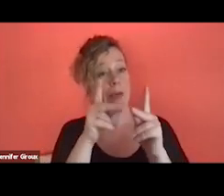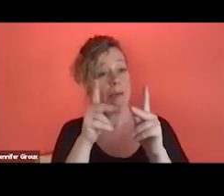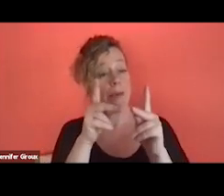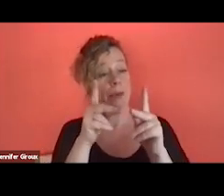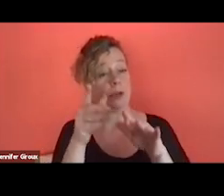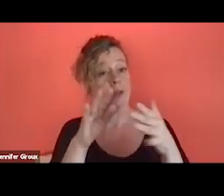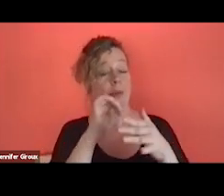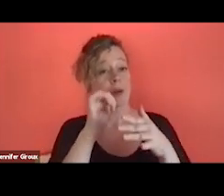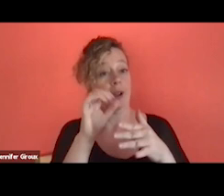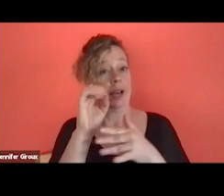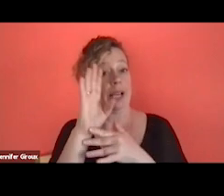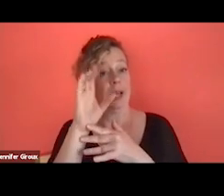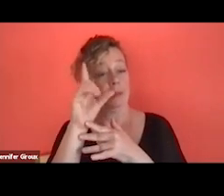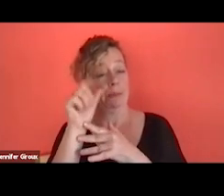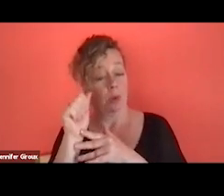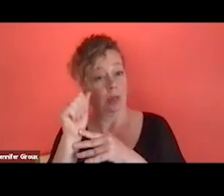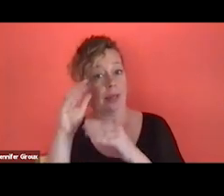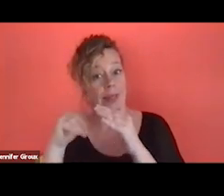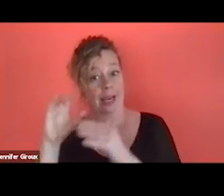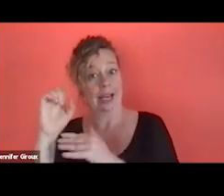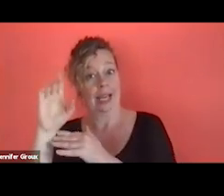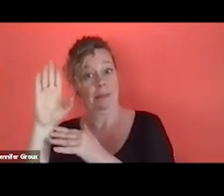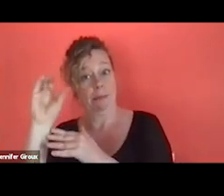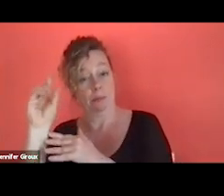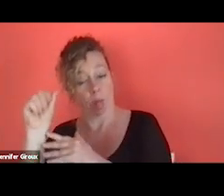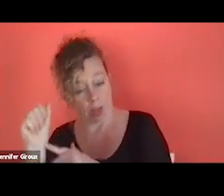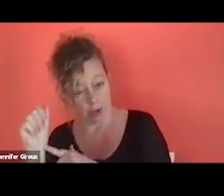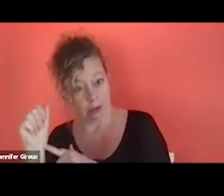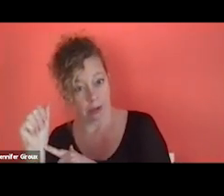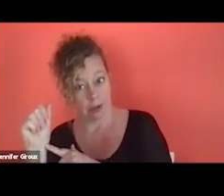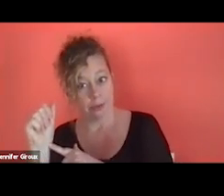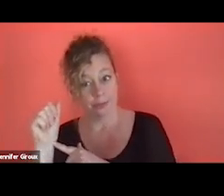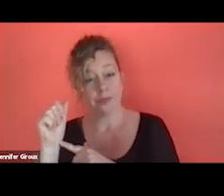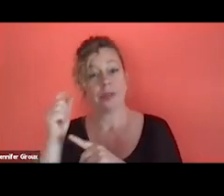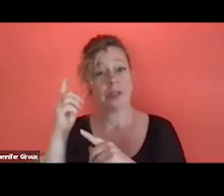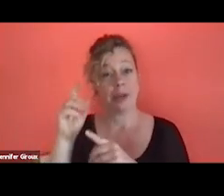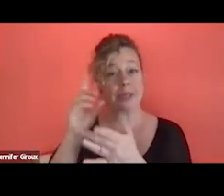de uno de nuestros principales aliados en la ciudad, el principal funcionario de salud pública de la ciudad, el Dr. Bill Berman.